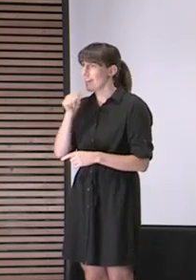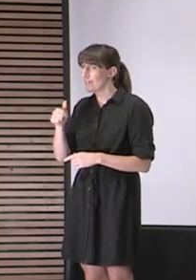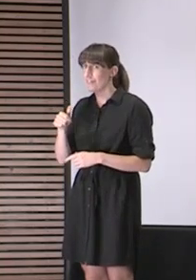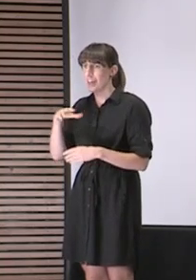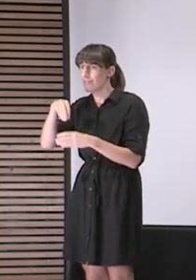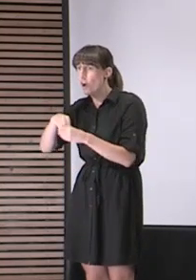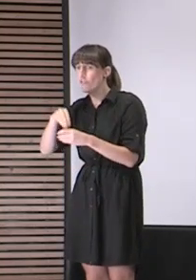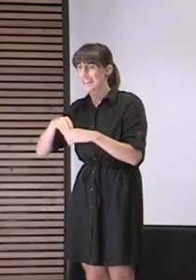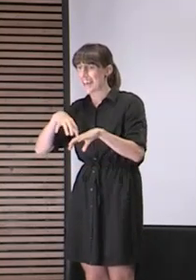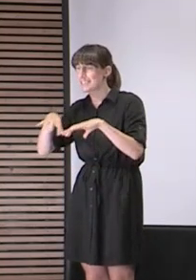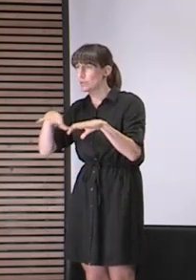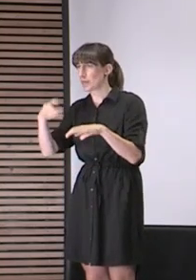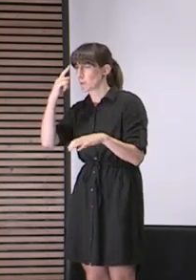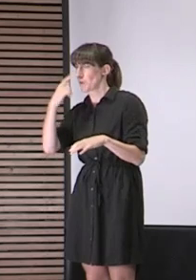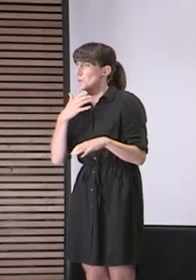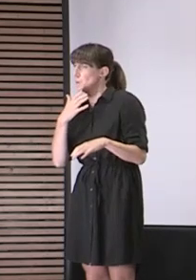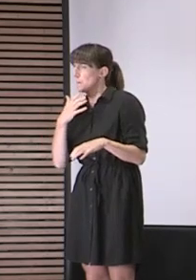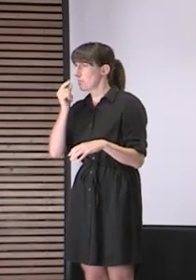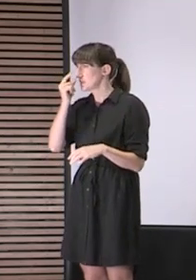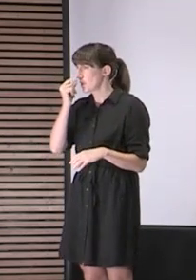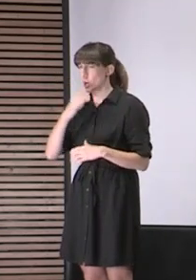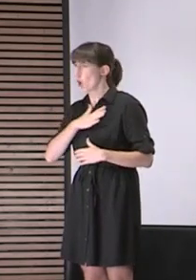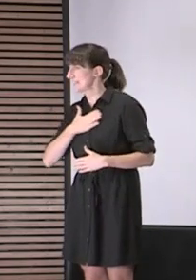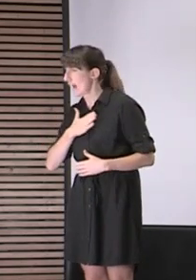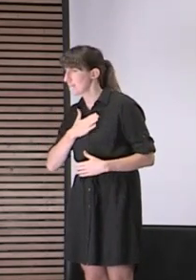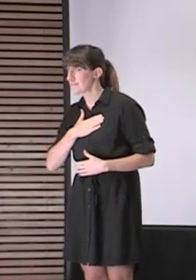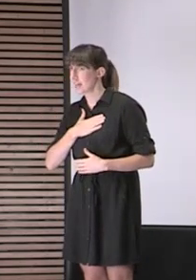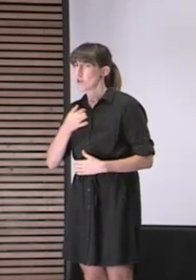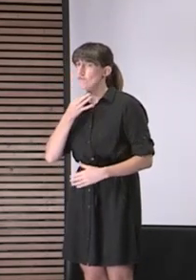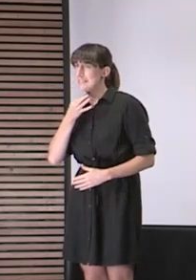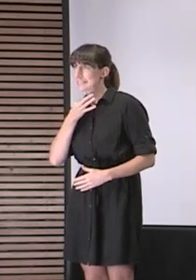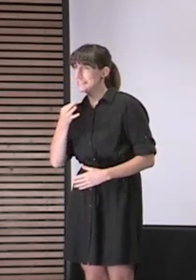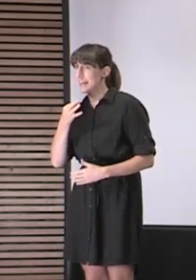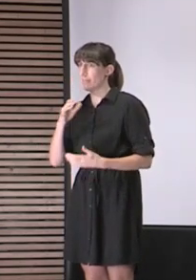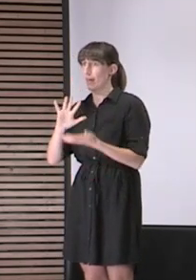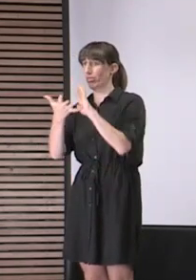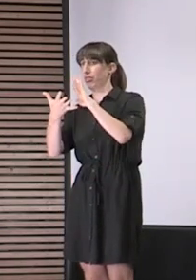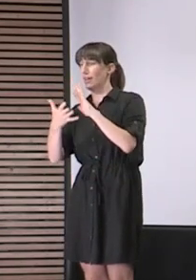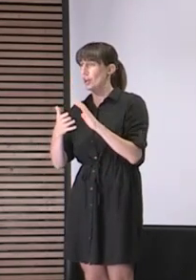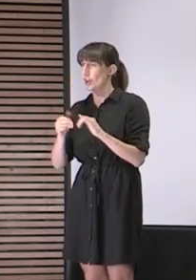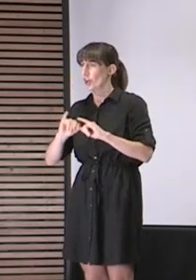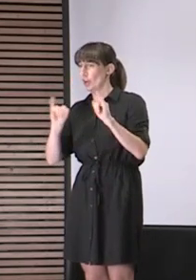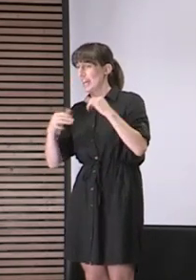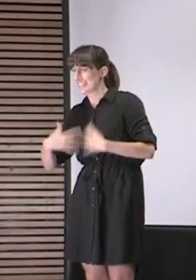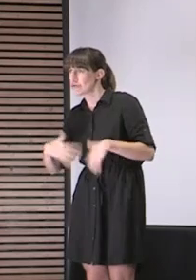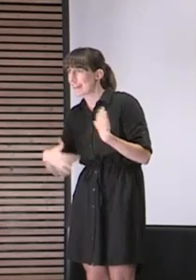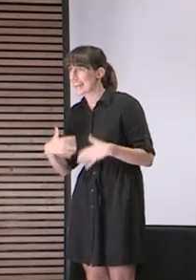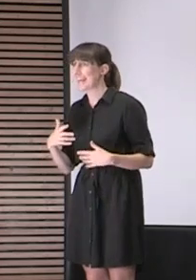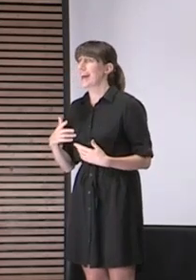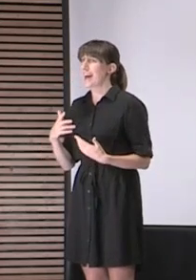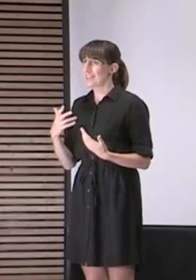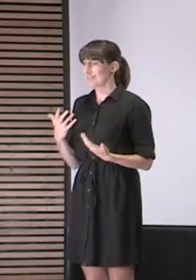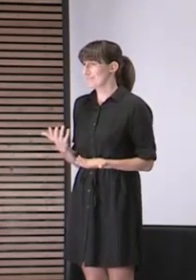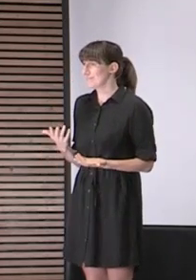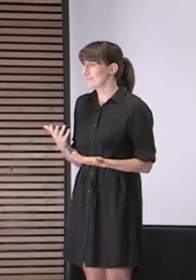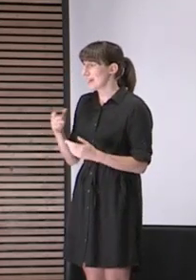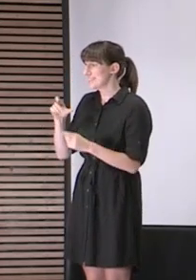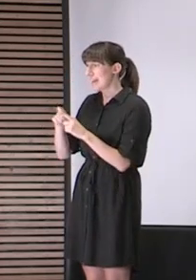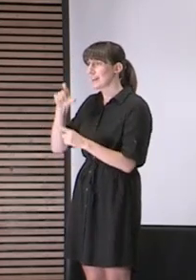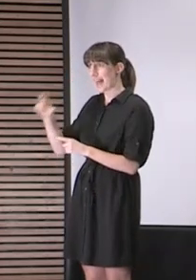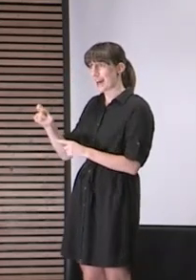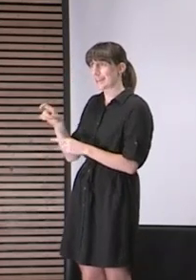pedimos a todos los